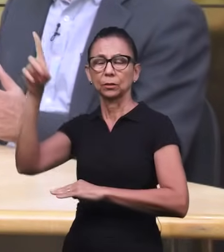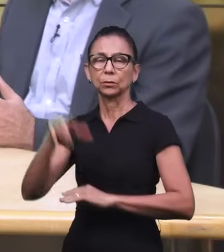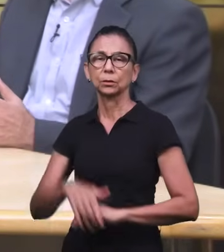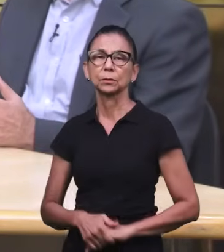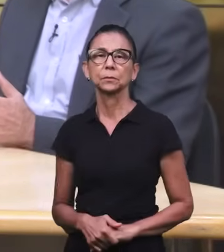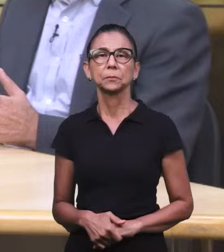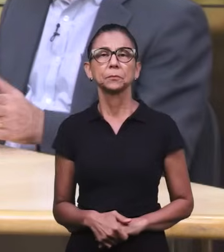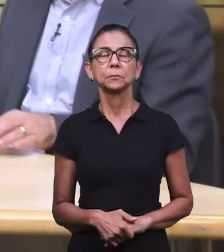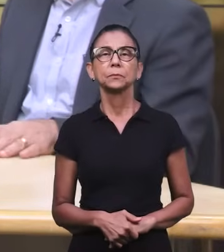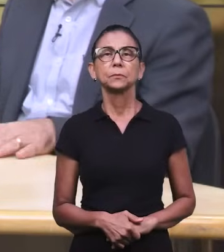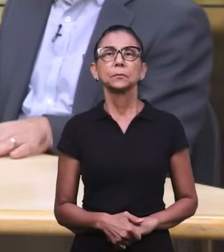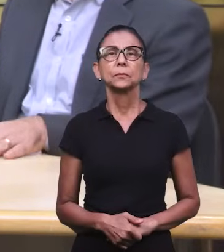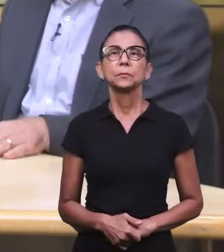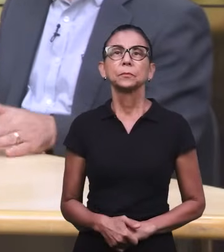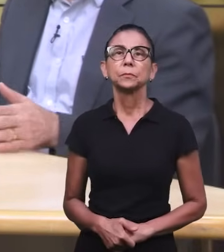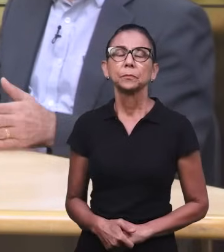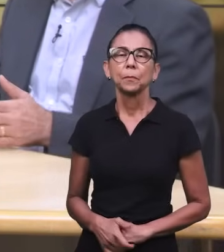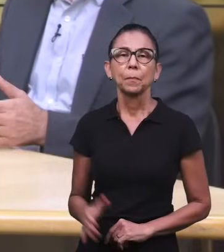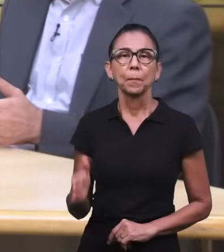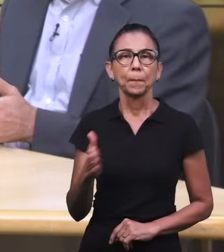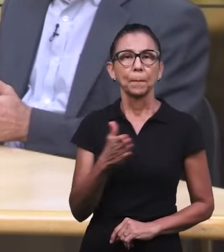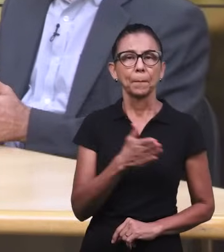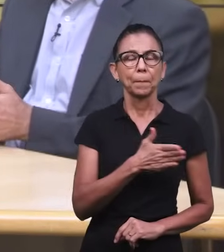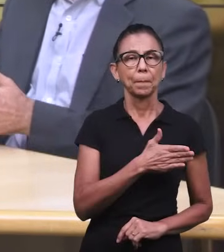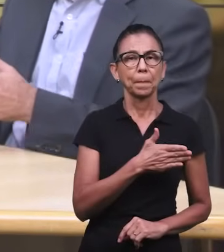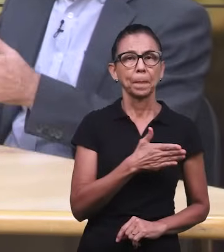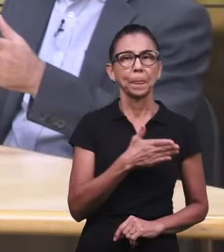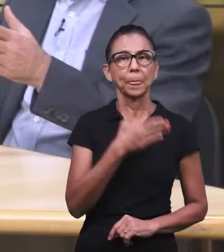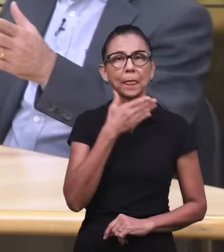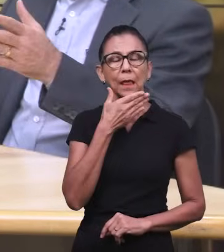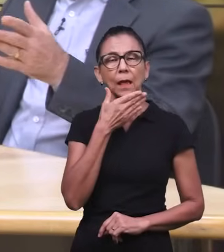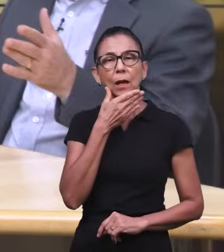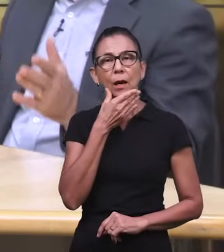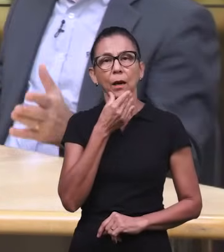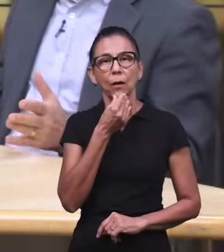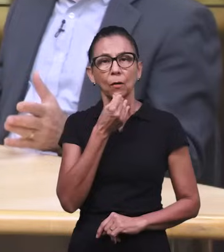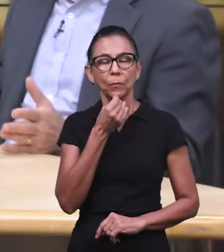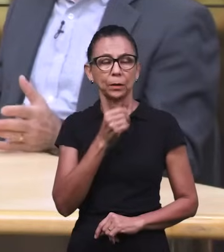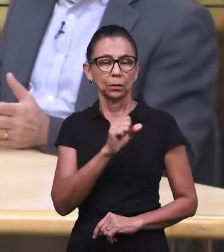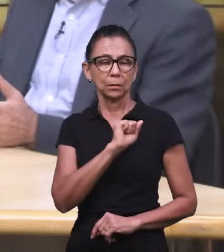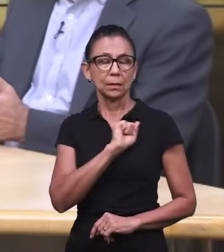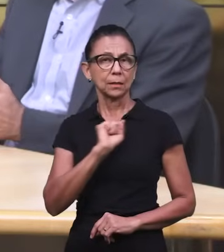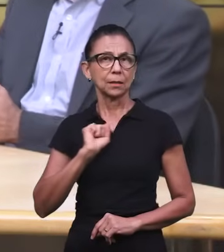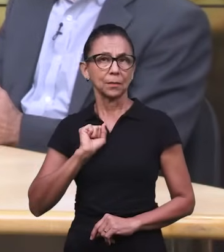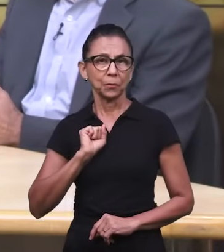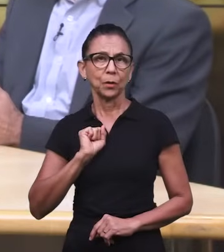hoje então quando você vê Samuel dentro de todo aquele grupo religioso que havia ele era um menino